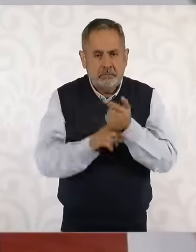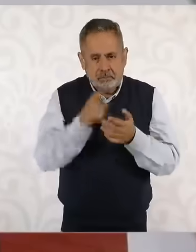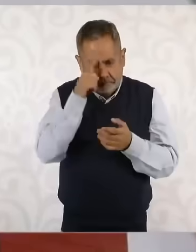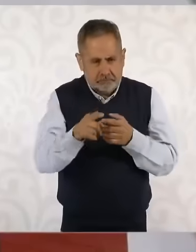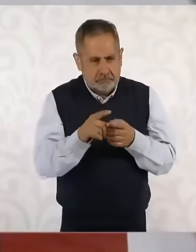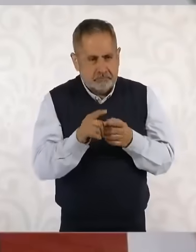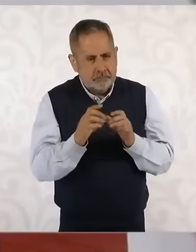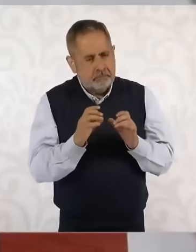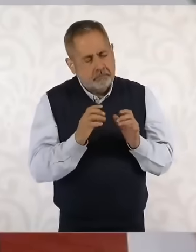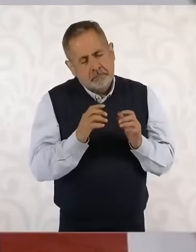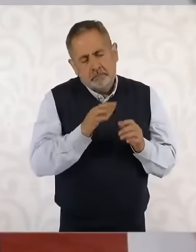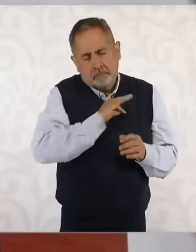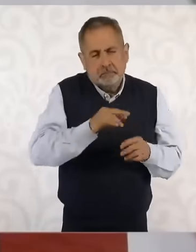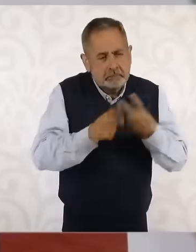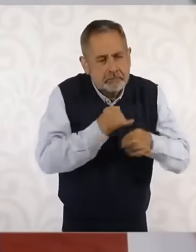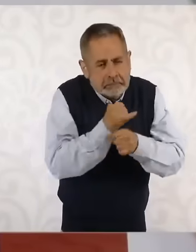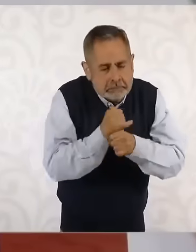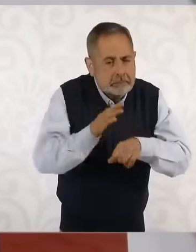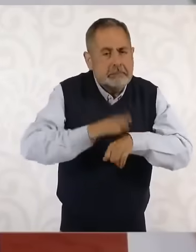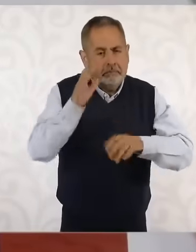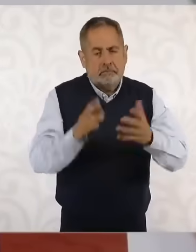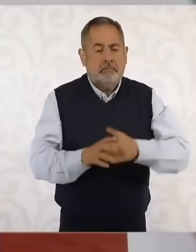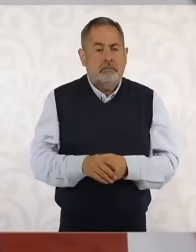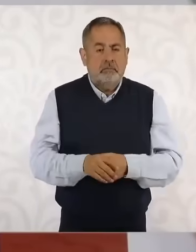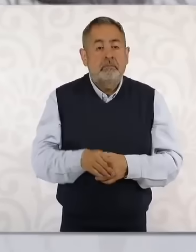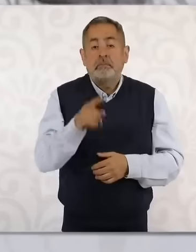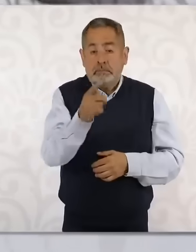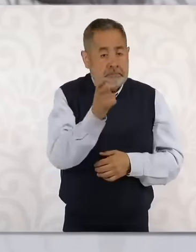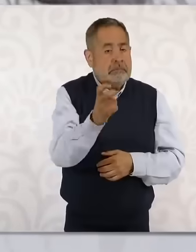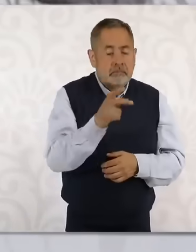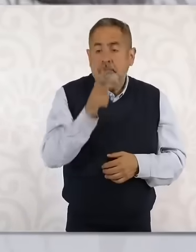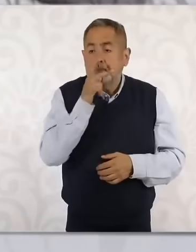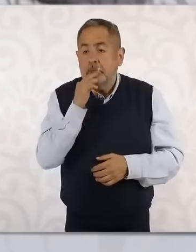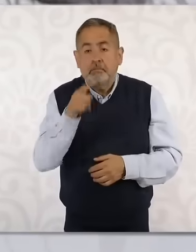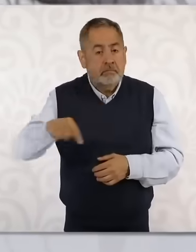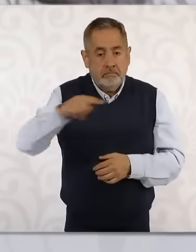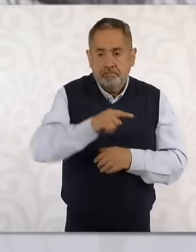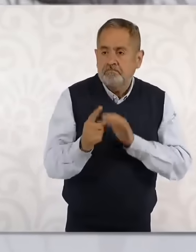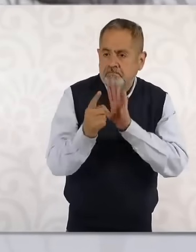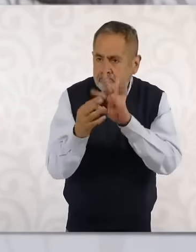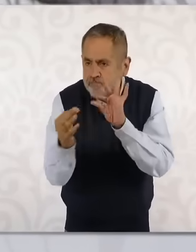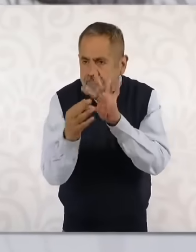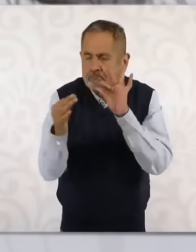que no todo esto se le ha venido presentando a los padres y a las madres de Ayotsinapa. eh y